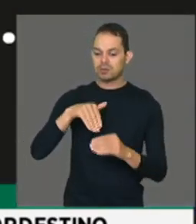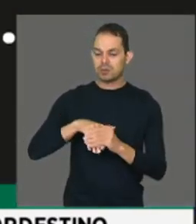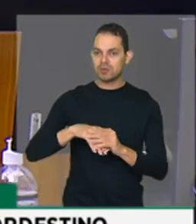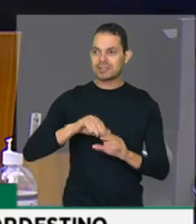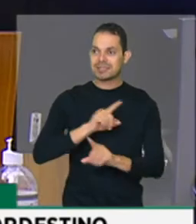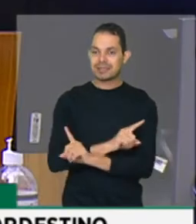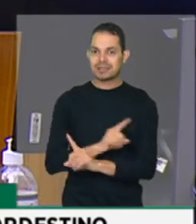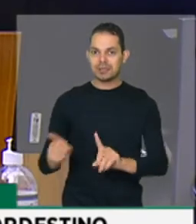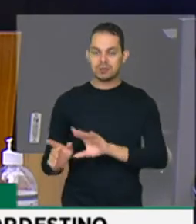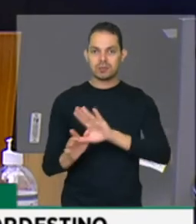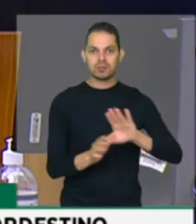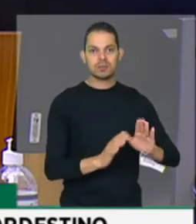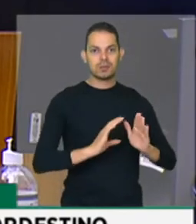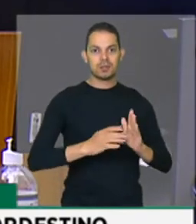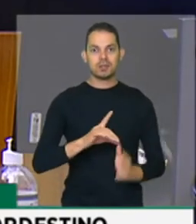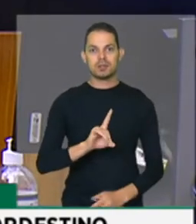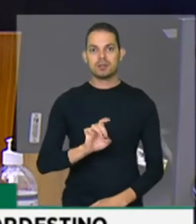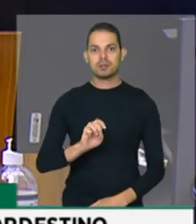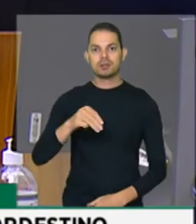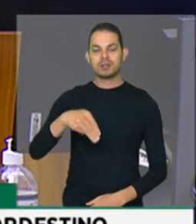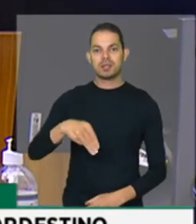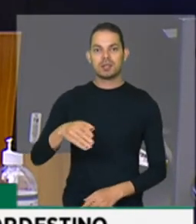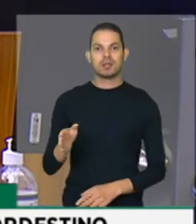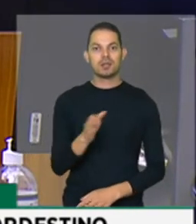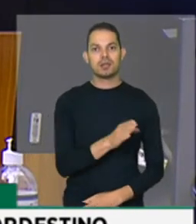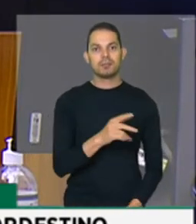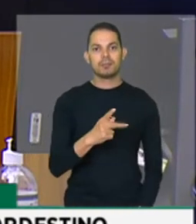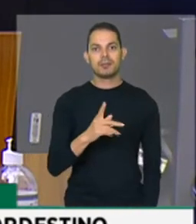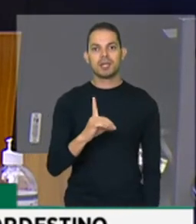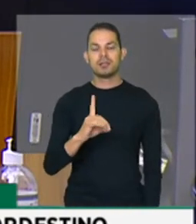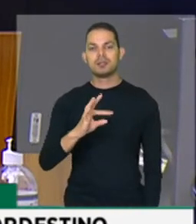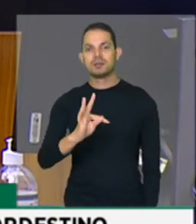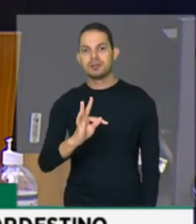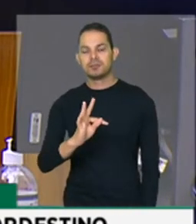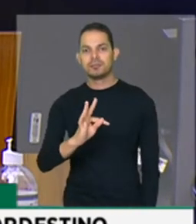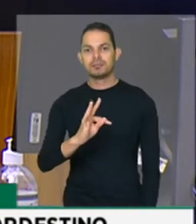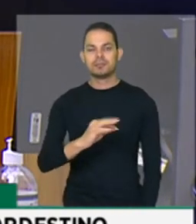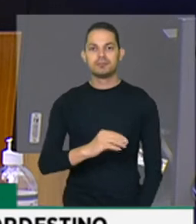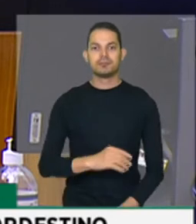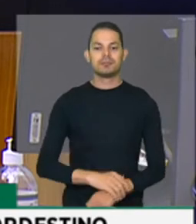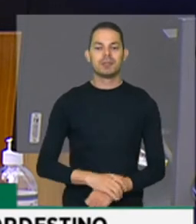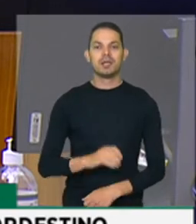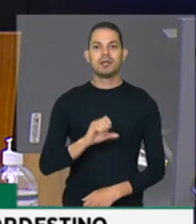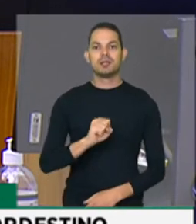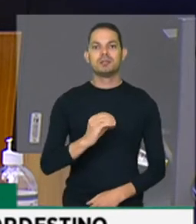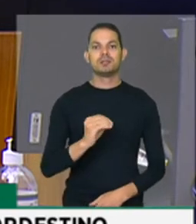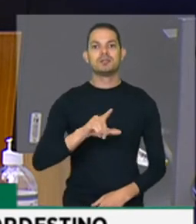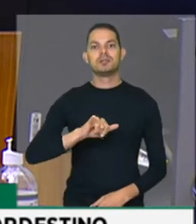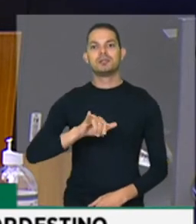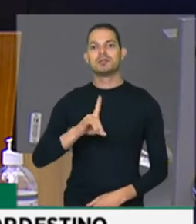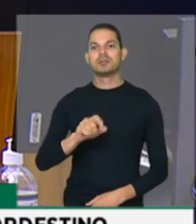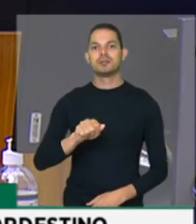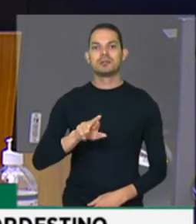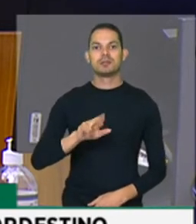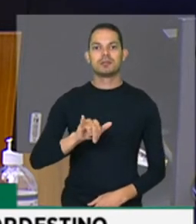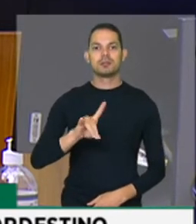É RETIRADA DE PAUTA, SENHOR PRESIDENTE. DEM, PDT. SOLIDARIEDADE. -- [DEPUTADO]: SUSCITO